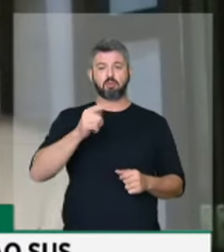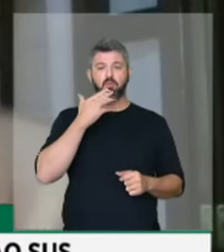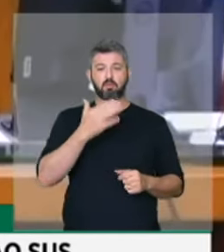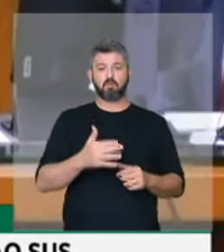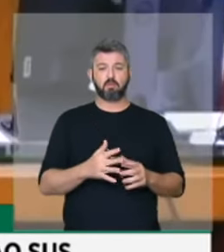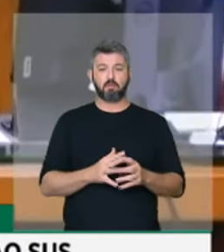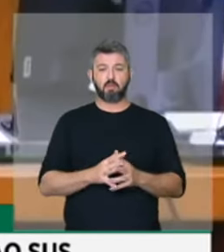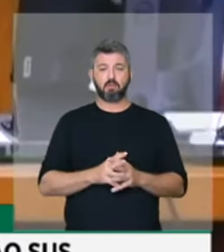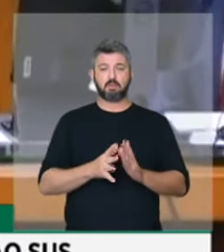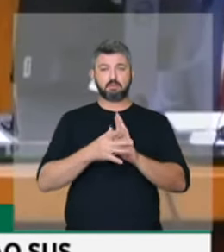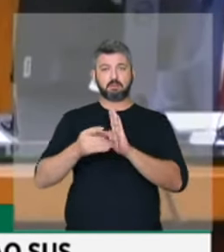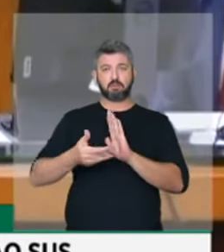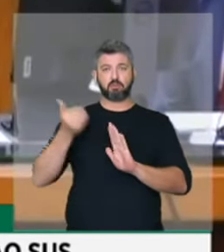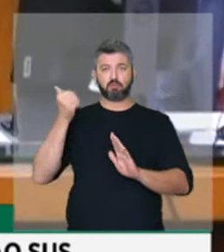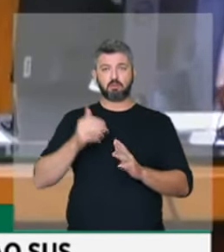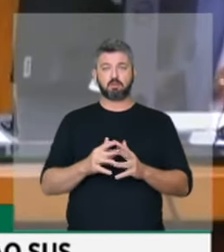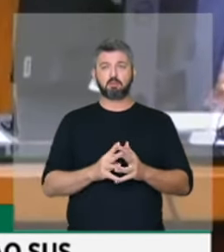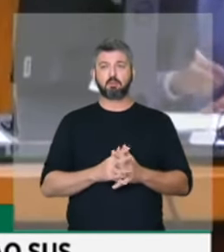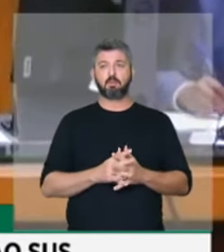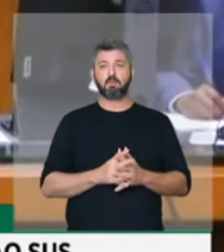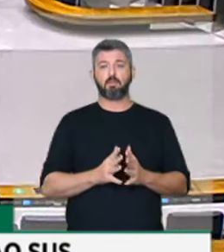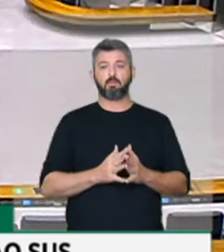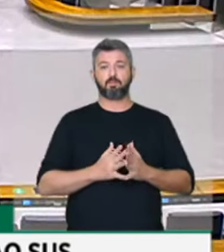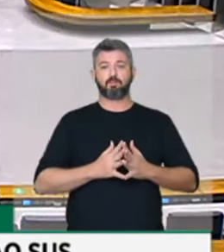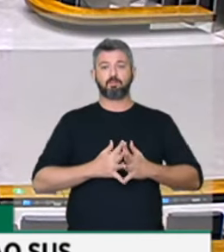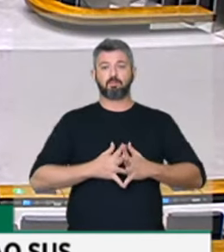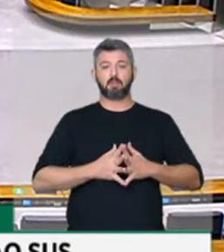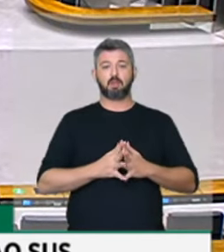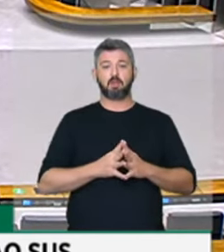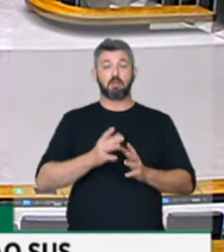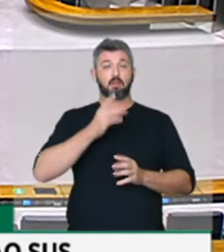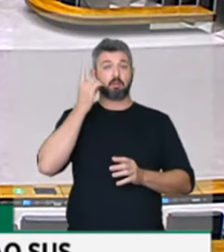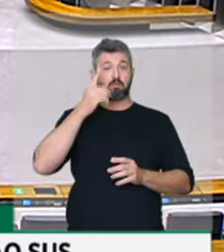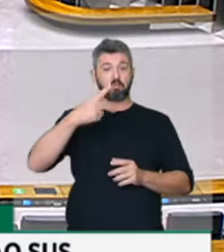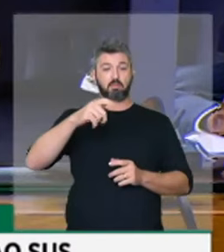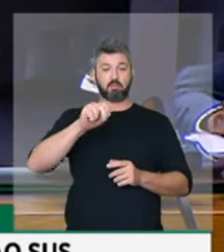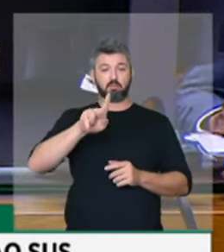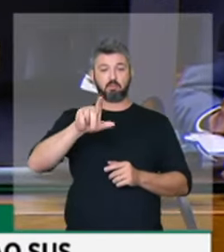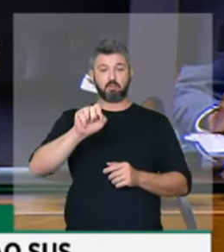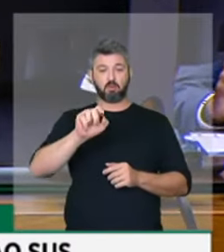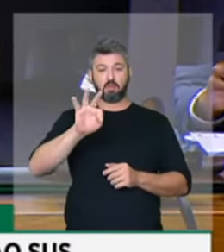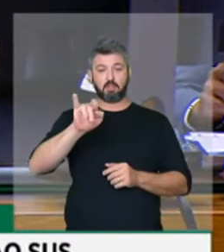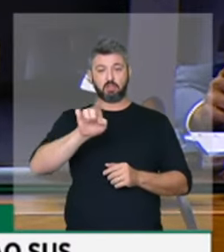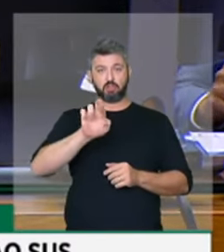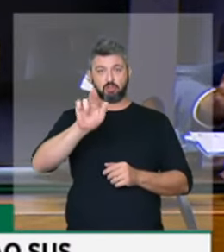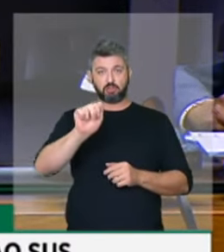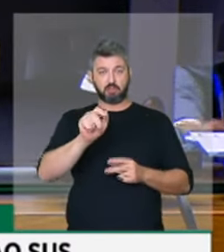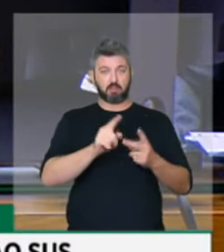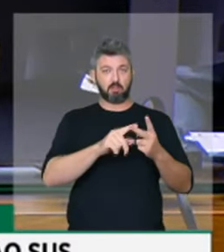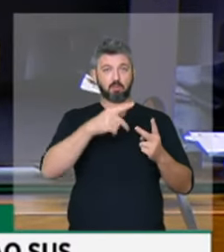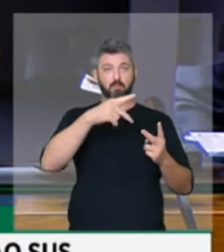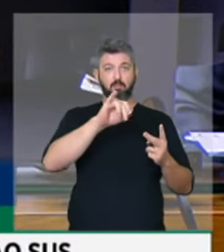FAVORÁVEL E RETIRA O -- DESTAQUE. [PRESIDENTE]: OBRIGADO. EU VOU PASSAR A PALAVRA AO DEPUTADO PAULO TEIXEIRA E PARA O DEPUTADO VINÍCIUS POIT. EU VOU PEDIR